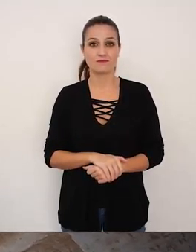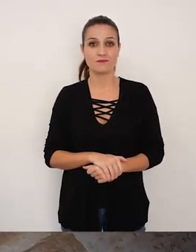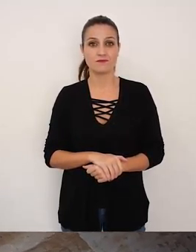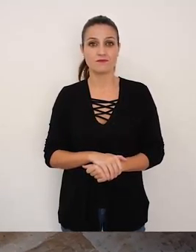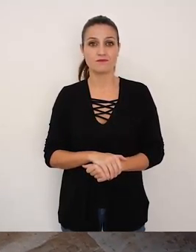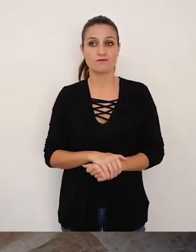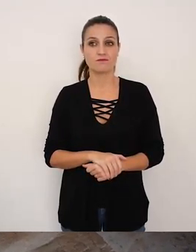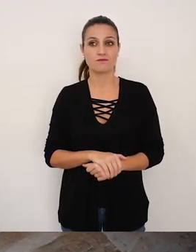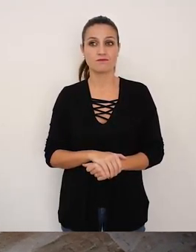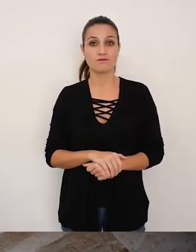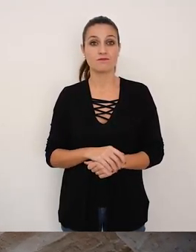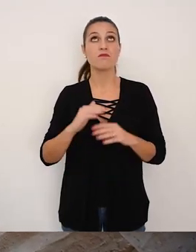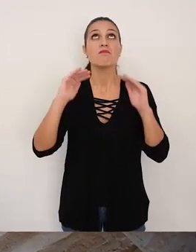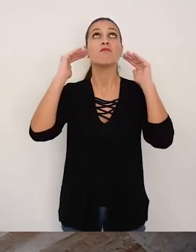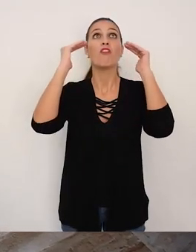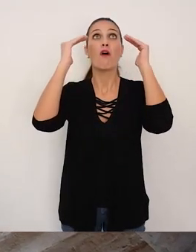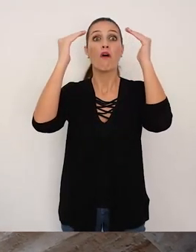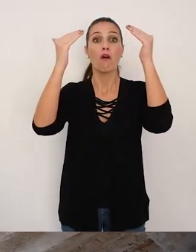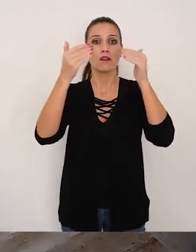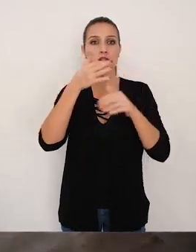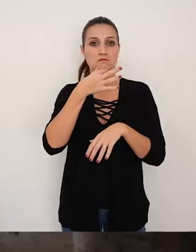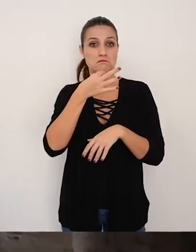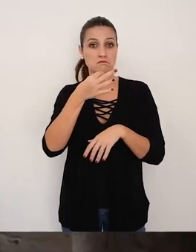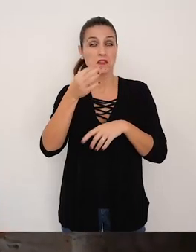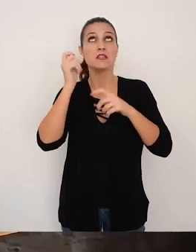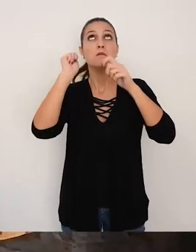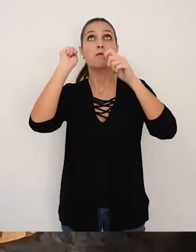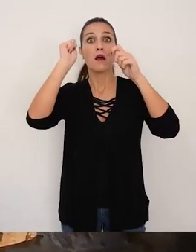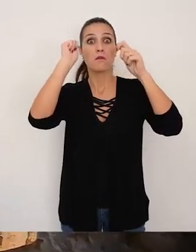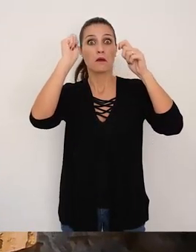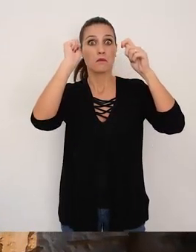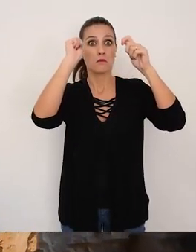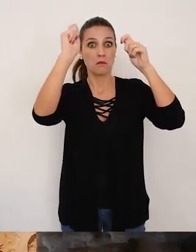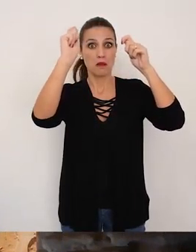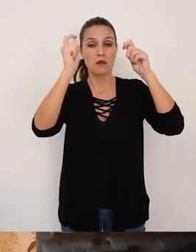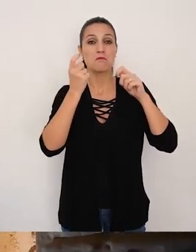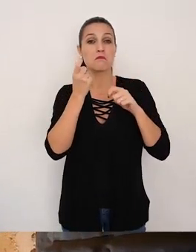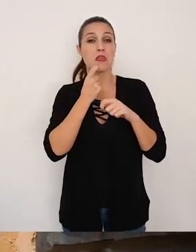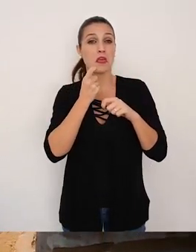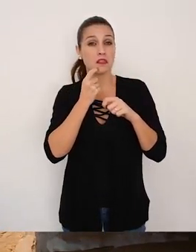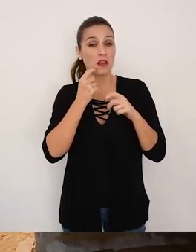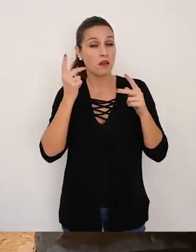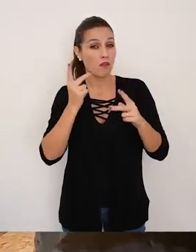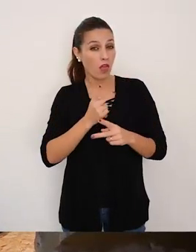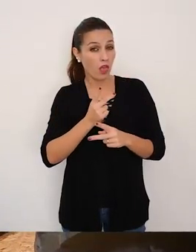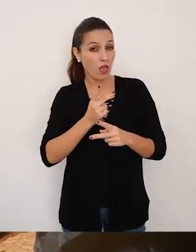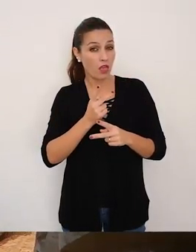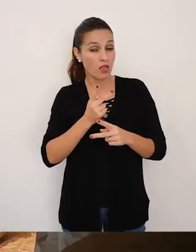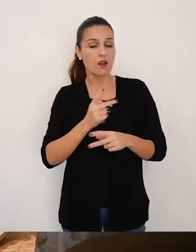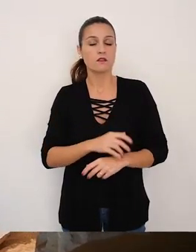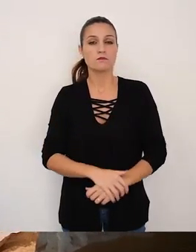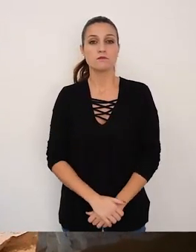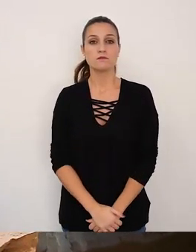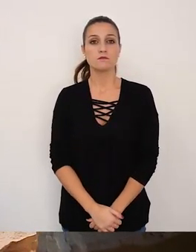Mirabili sono le volte, scolpite nella pietra viva e ricche di antico fascino.